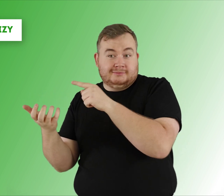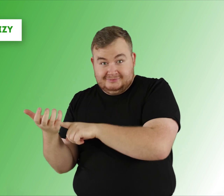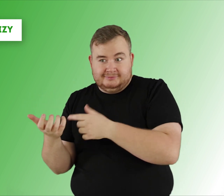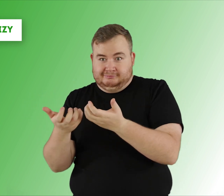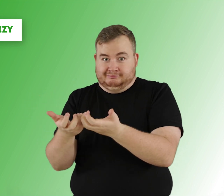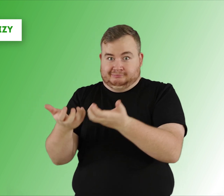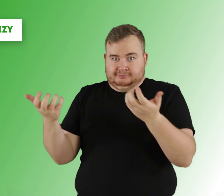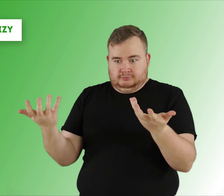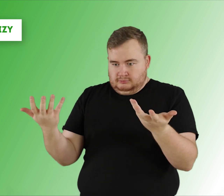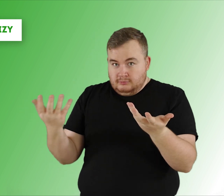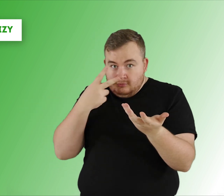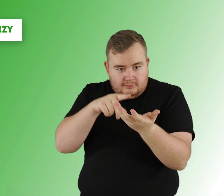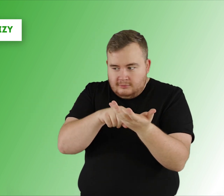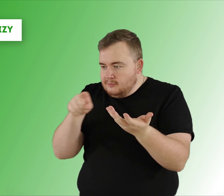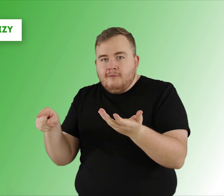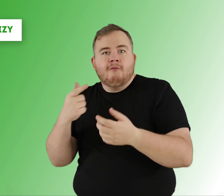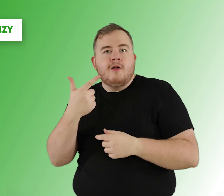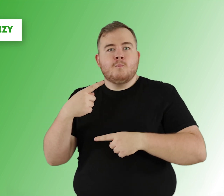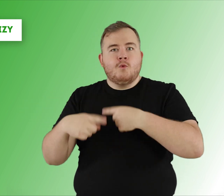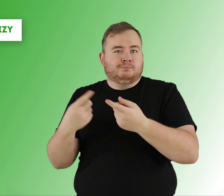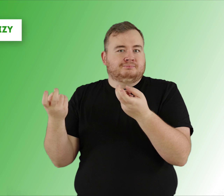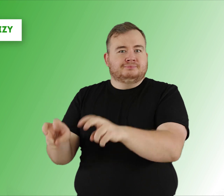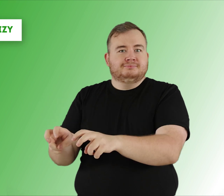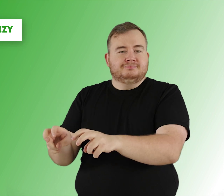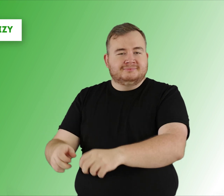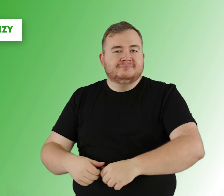Powstaną dwa produkty.